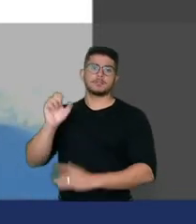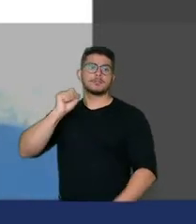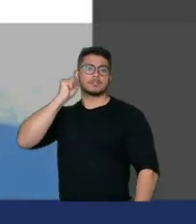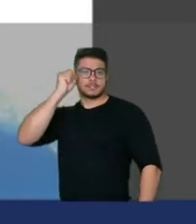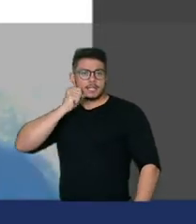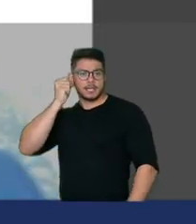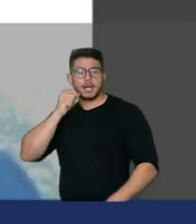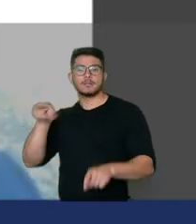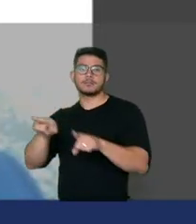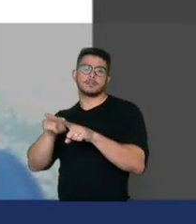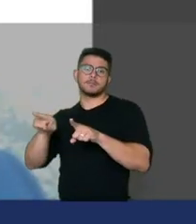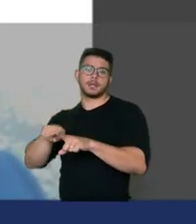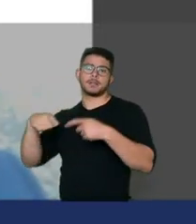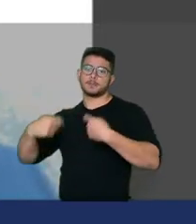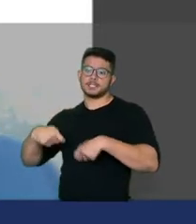TAMBÉM UM SENADO FEDERAL HONESTO PORQUE SENÃO NÓS